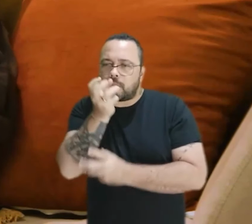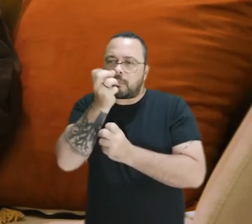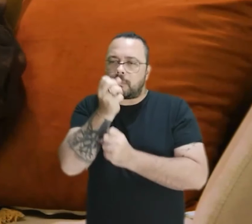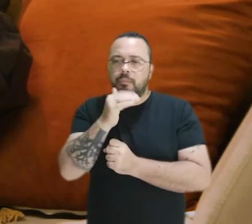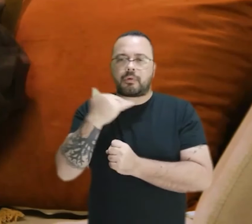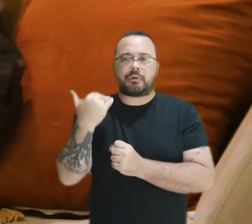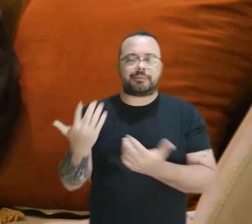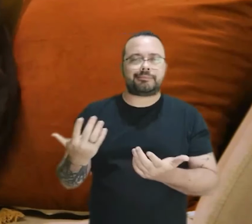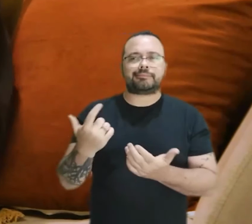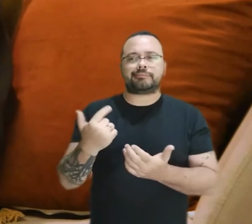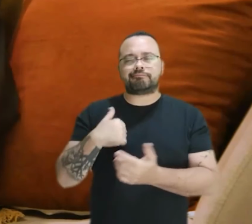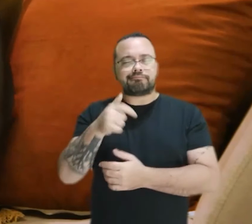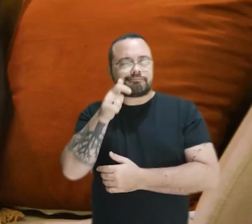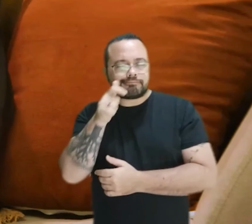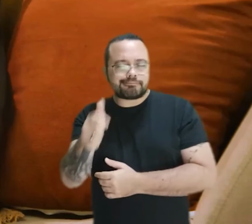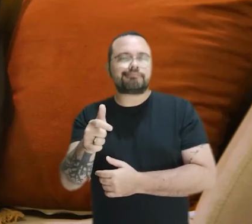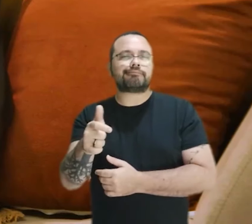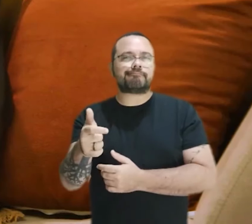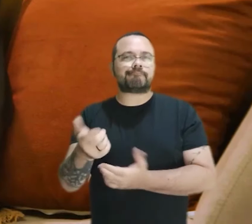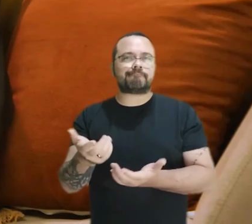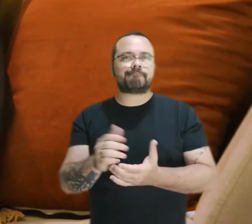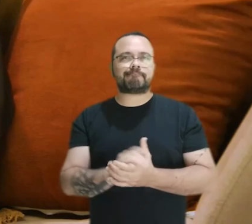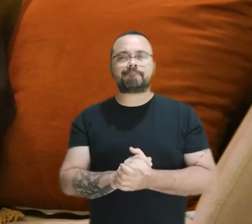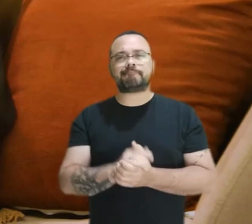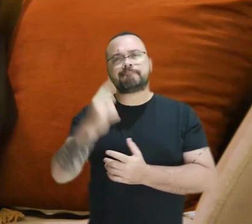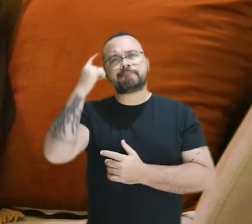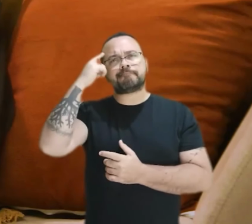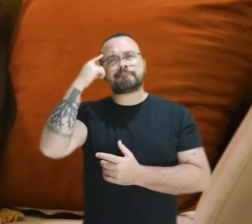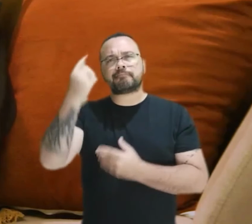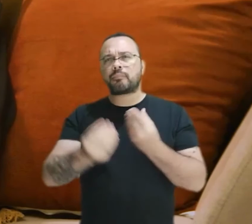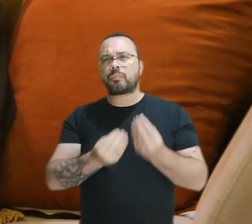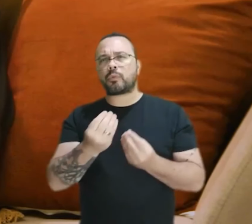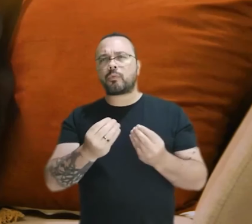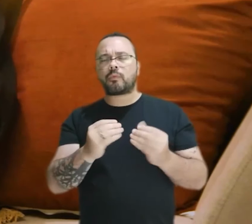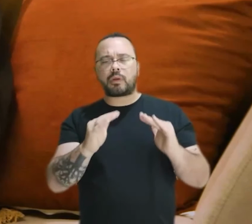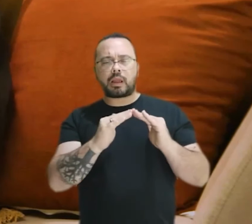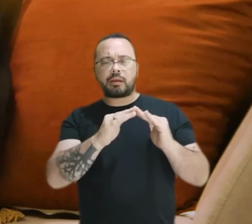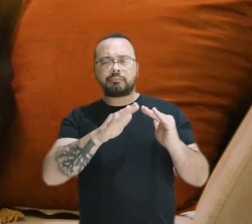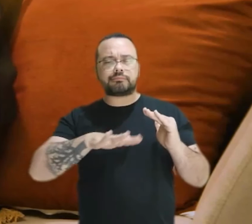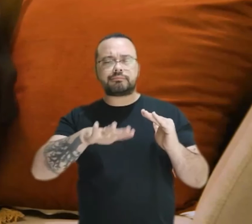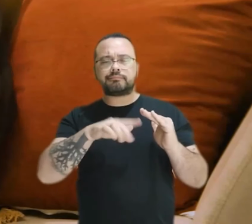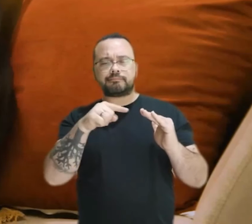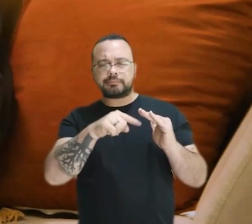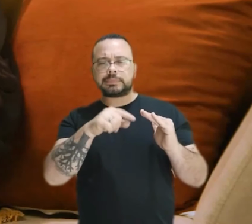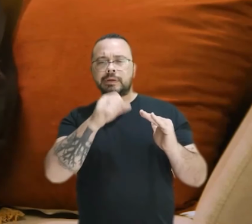tudo isso começou a me interessar, né? E pensar em como as casas, assim como a gente, elas envelhecem,